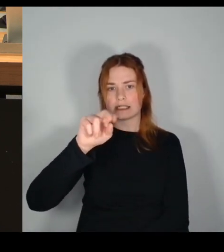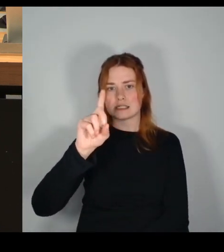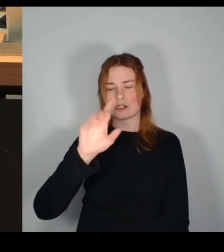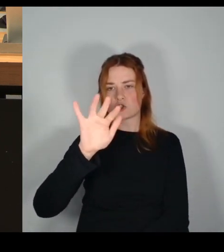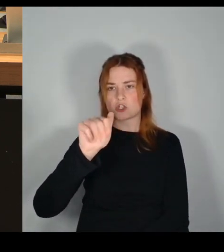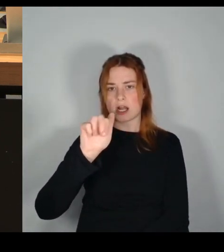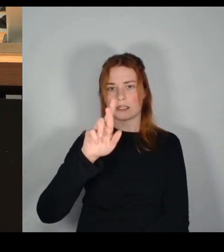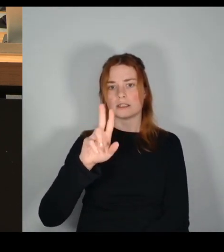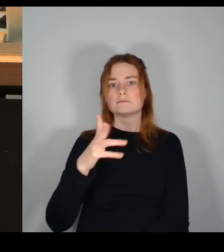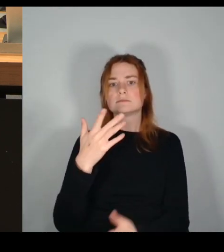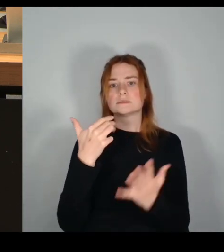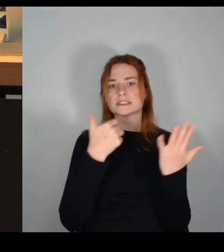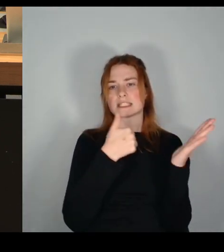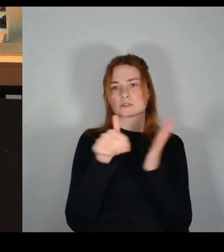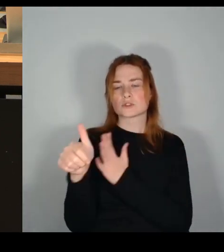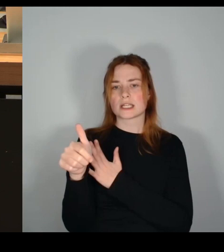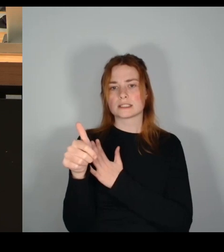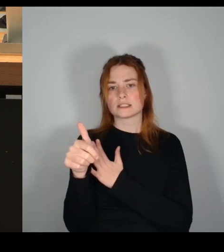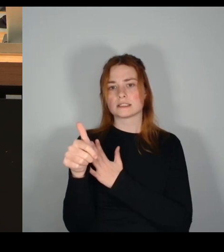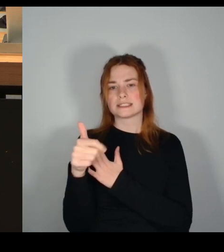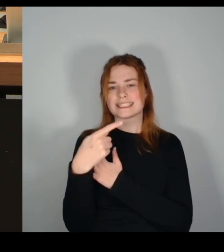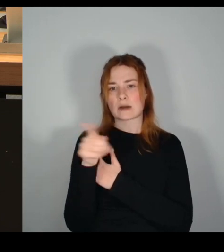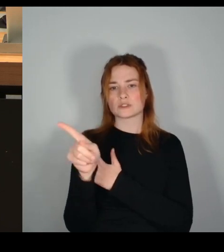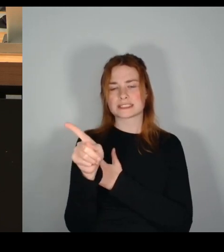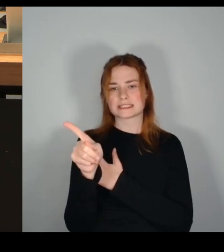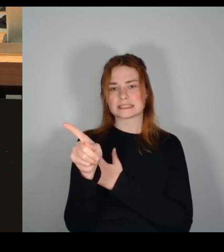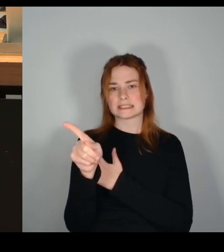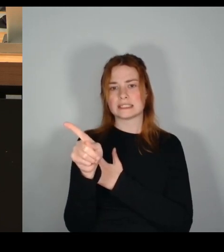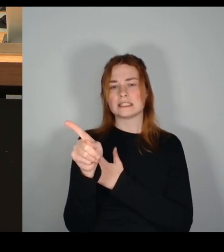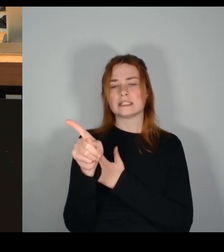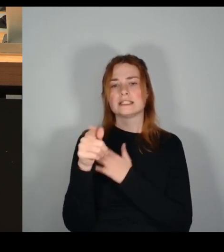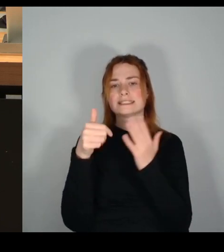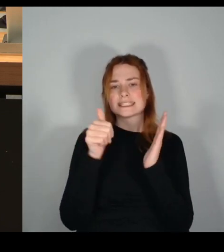Genozid anerkannt wurden, durch den Deutschen Bundestag, auch durch